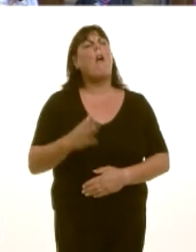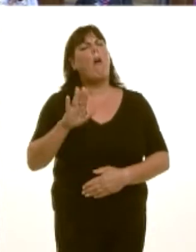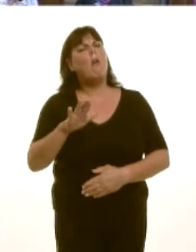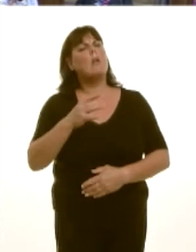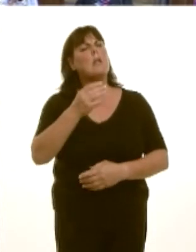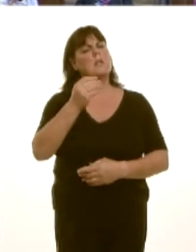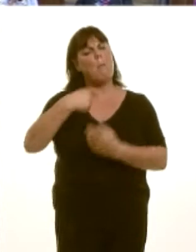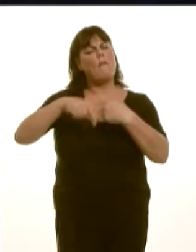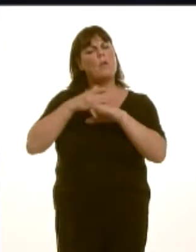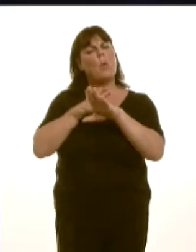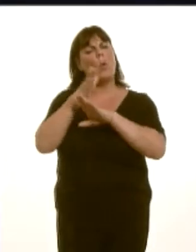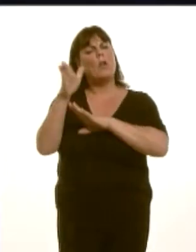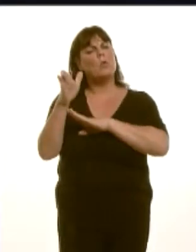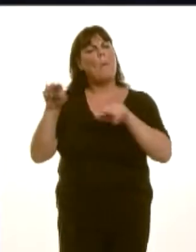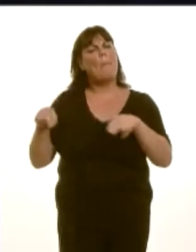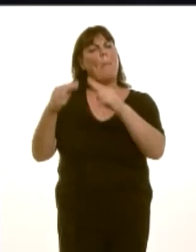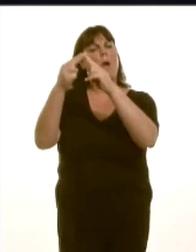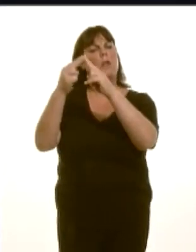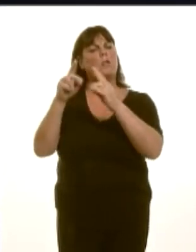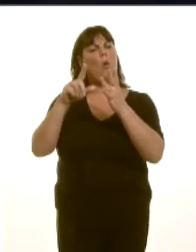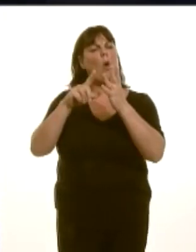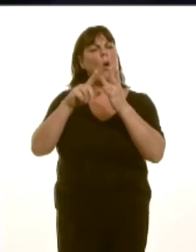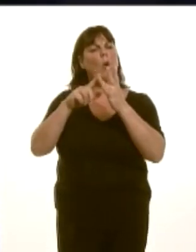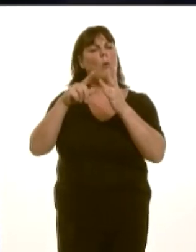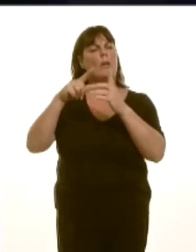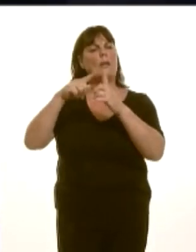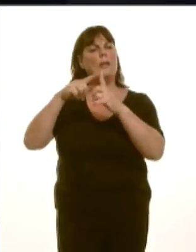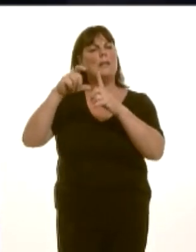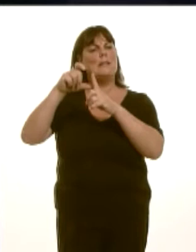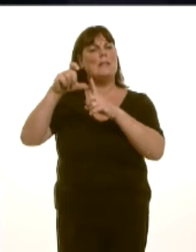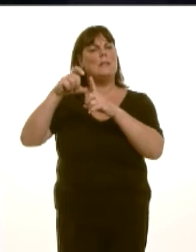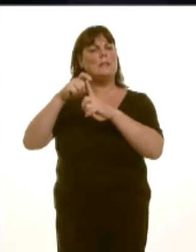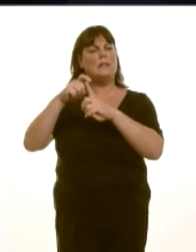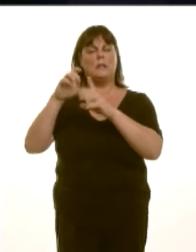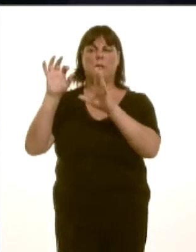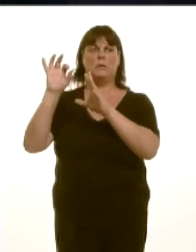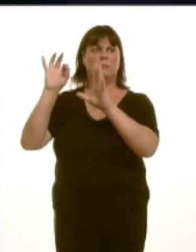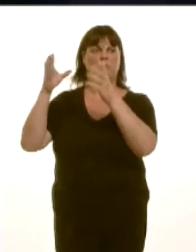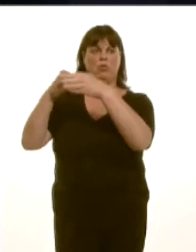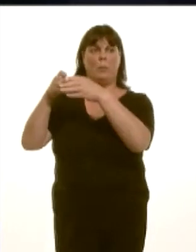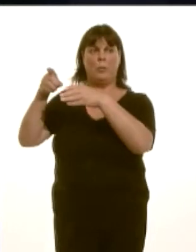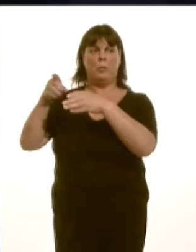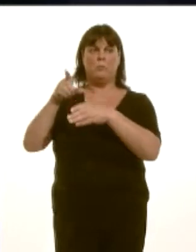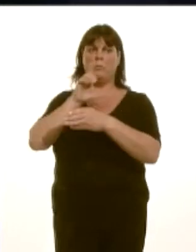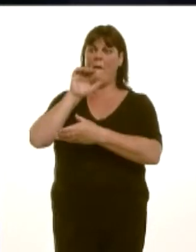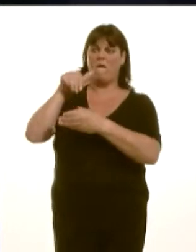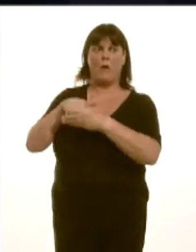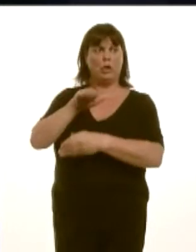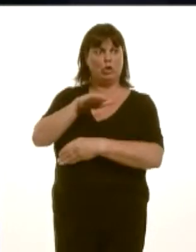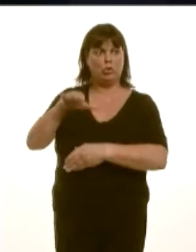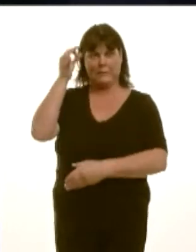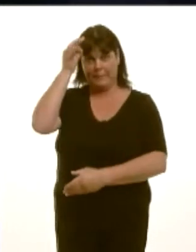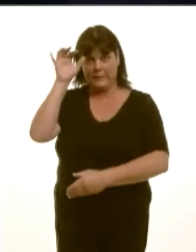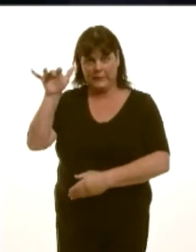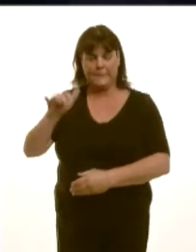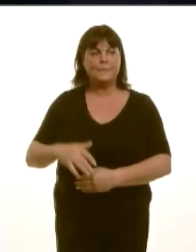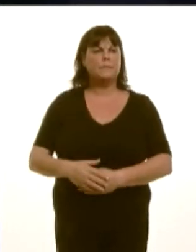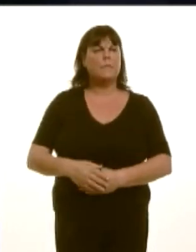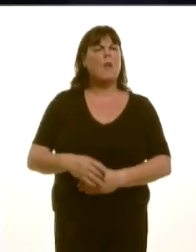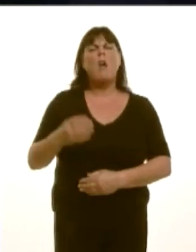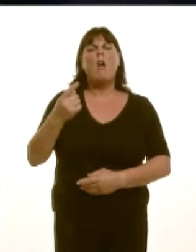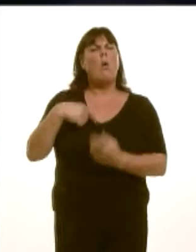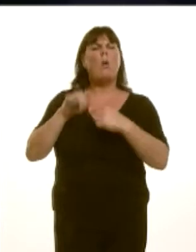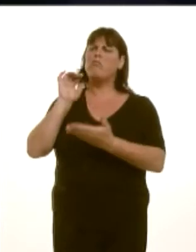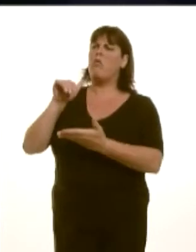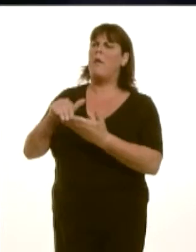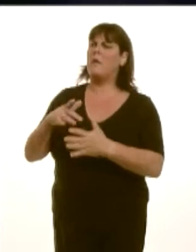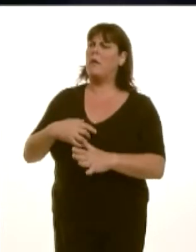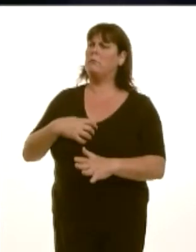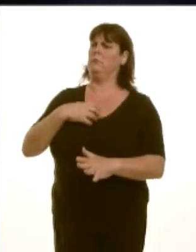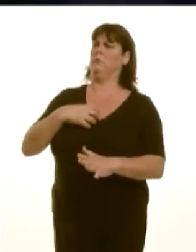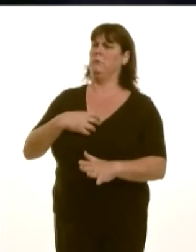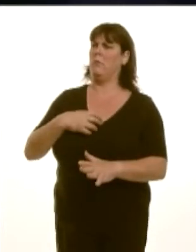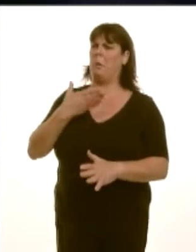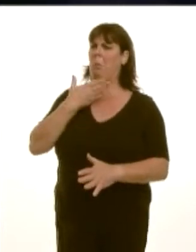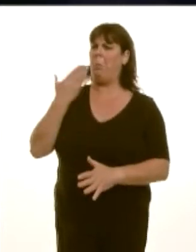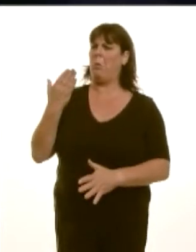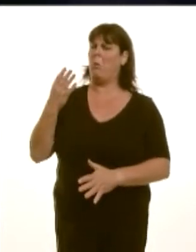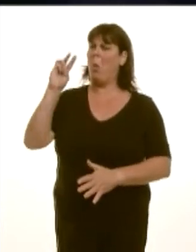fel rhan o waith y Pwyllgor Plant a Phobl Ifanc, ac roedd nifer ohonom yn siomedig nad